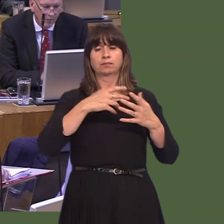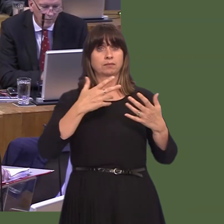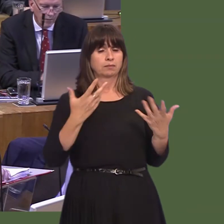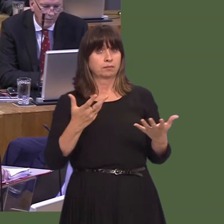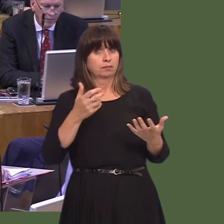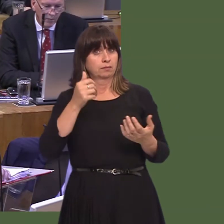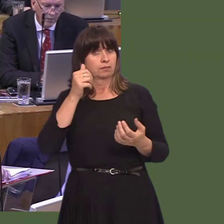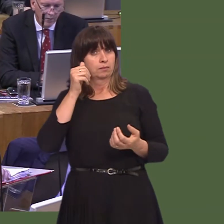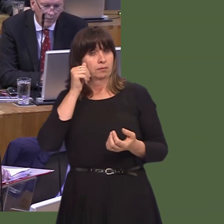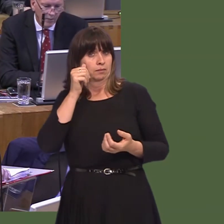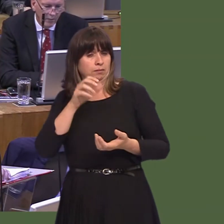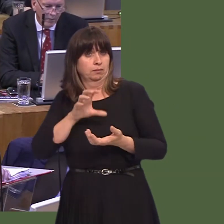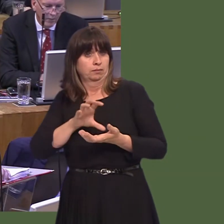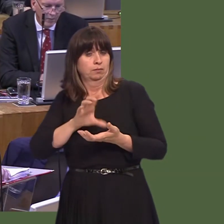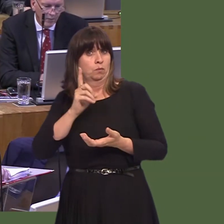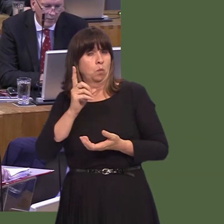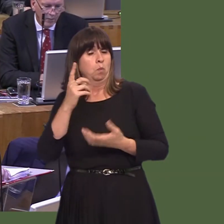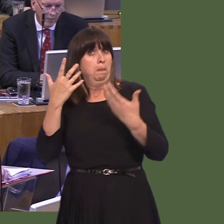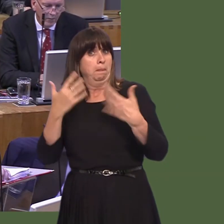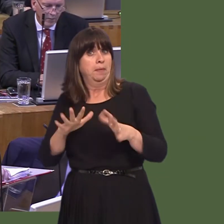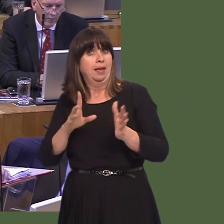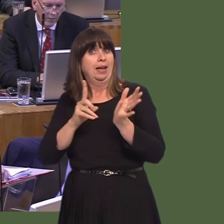yn deall treftadaeth yr ardal a hanes yr ardal.